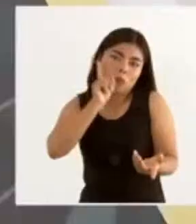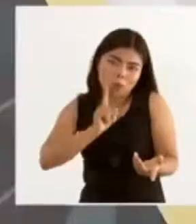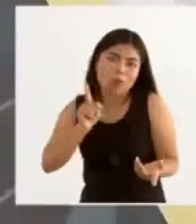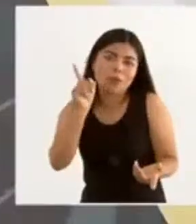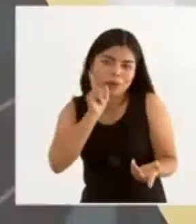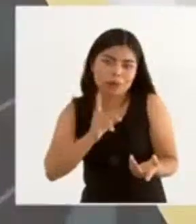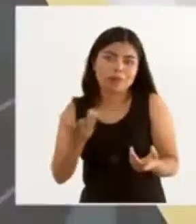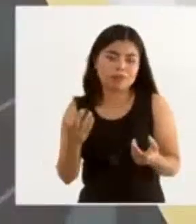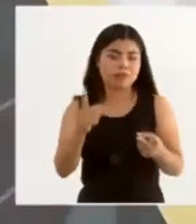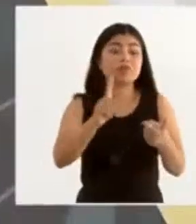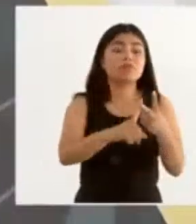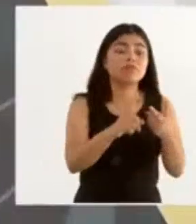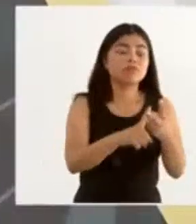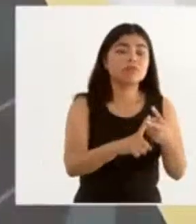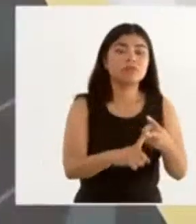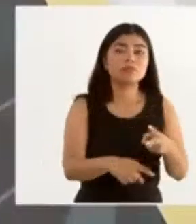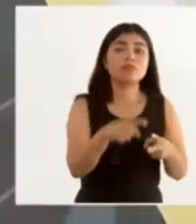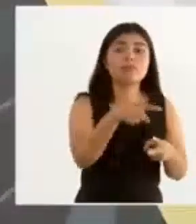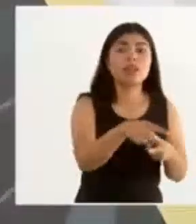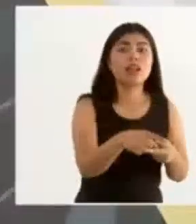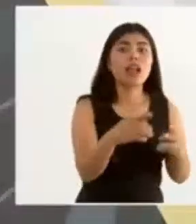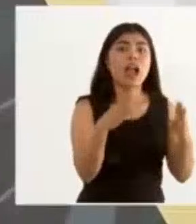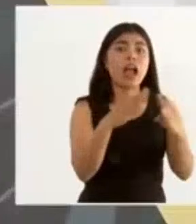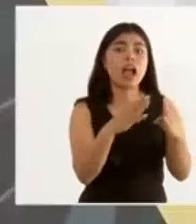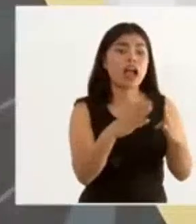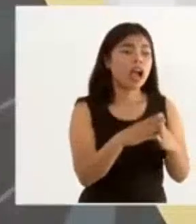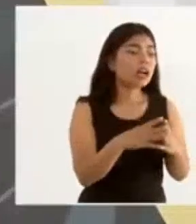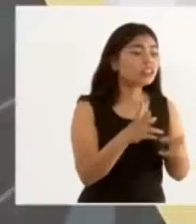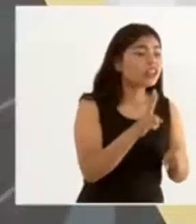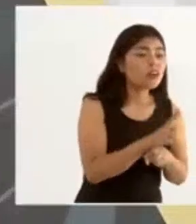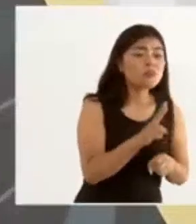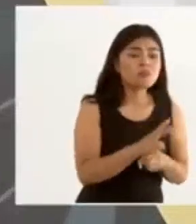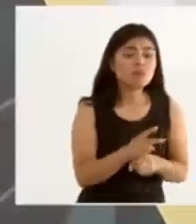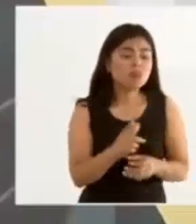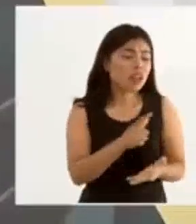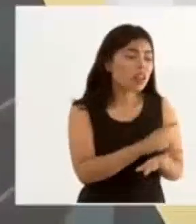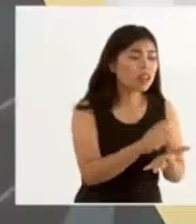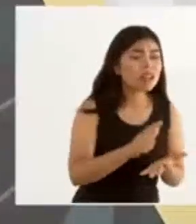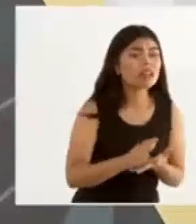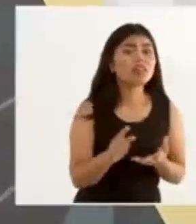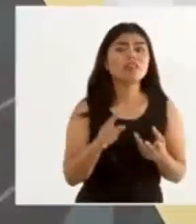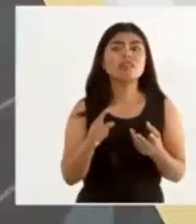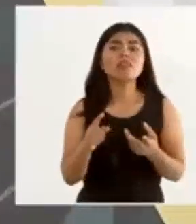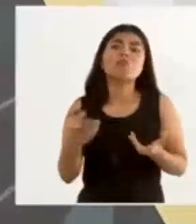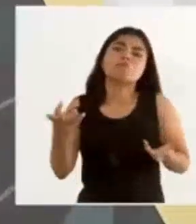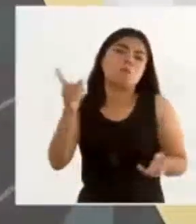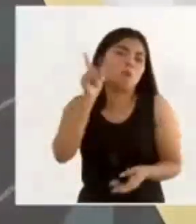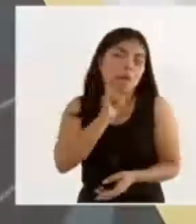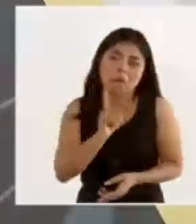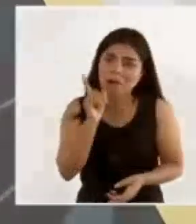¿Quién está pendiente de la casa? Aquí están nuestras compañeras enfermeras, seguro saben,